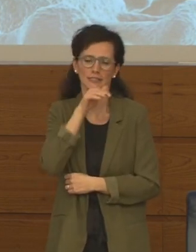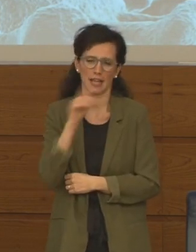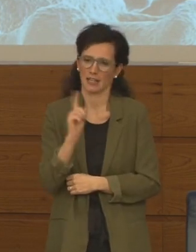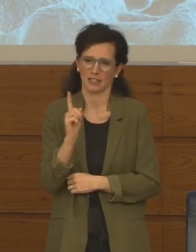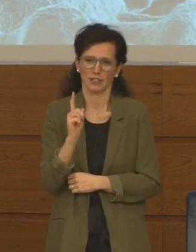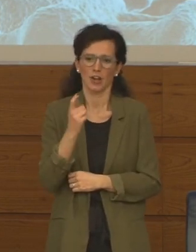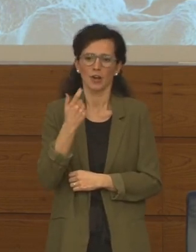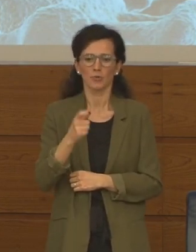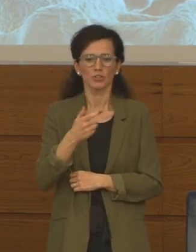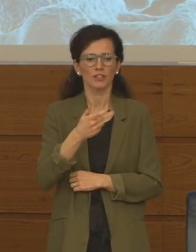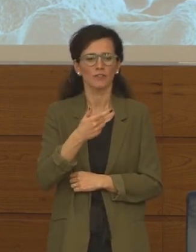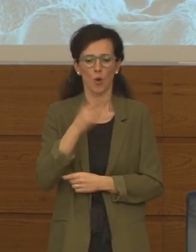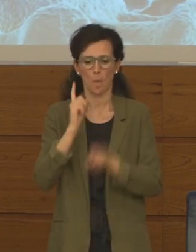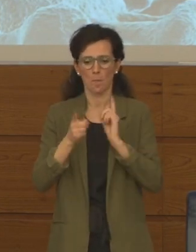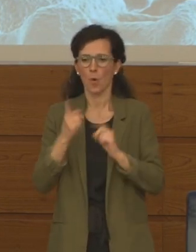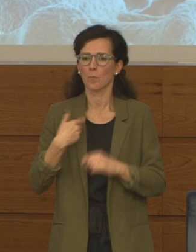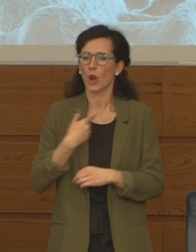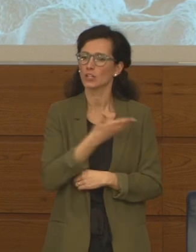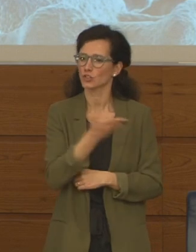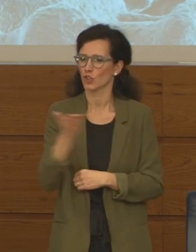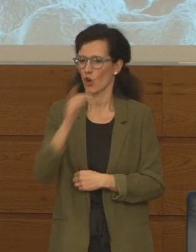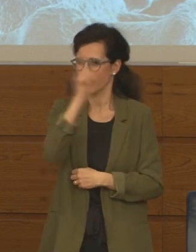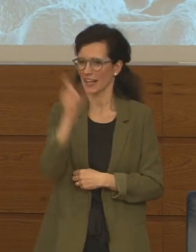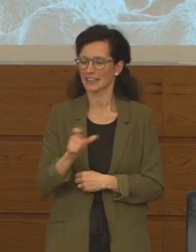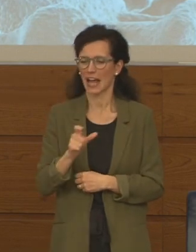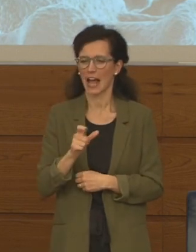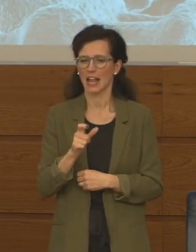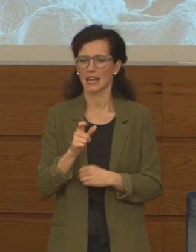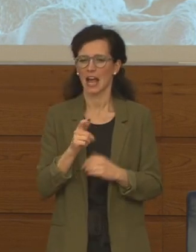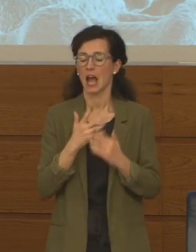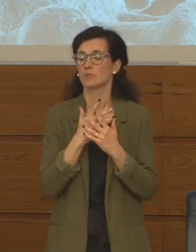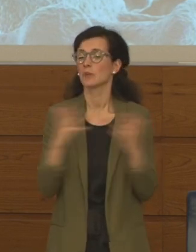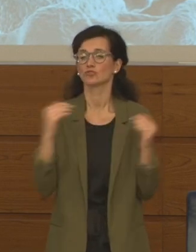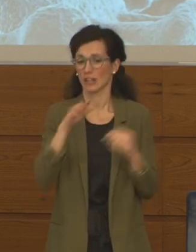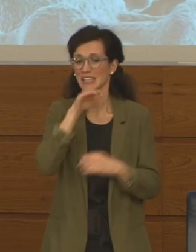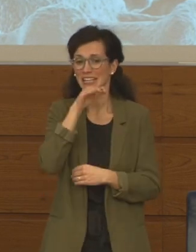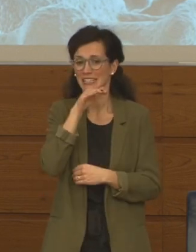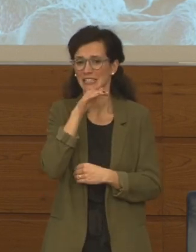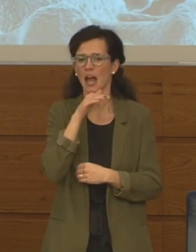parte anziani quindi direi una cosa estremamente cinica e